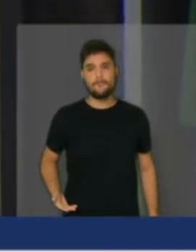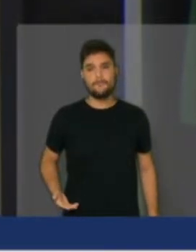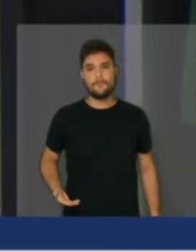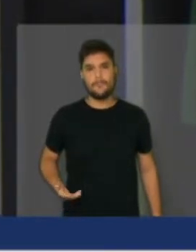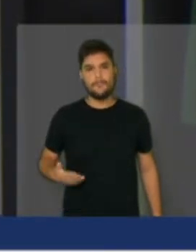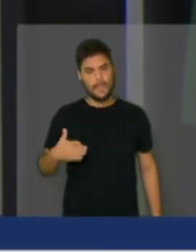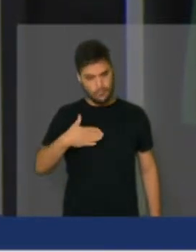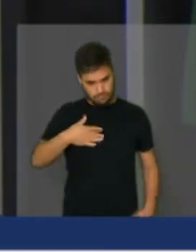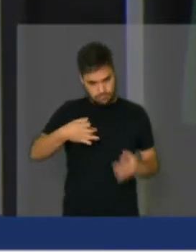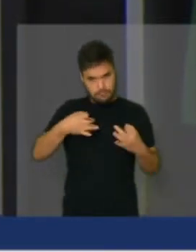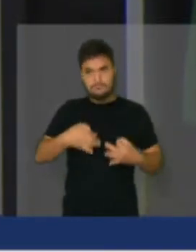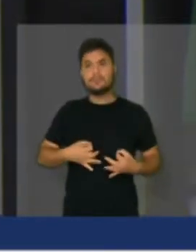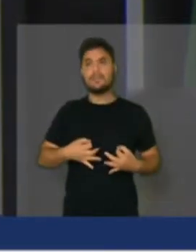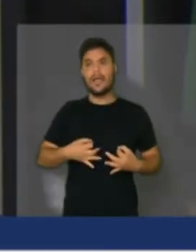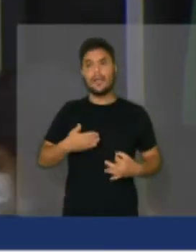AGORA... NÃO É ... COM UMA CICATRIZ MAS ELA VAI FICAR